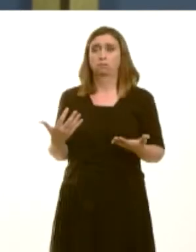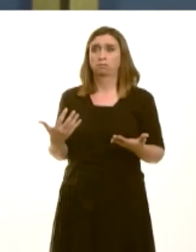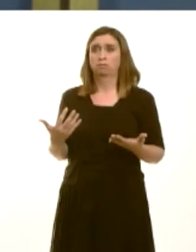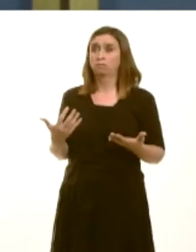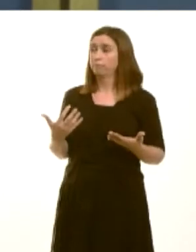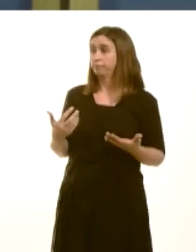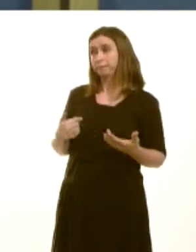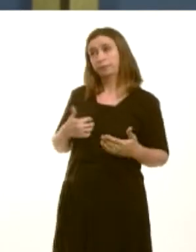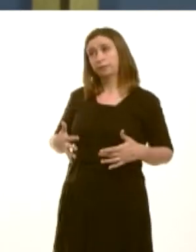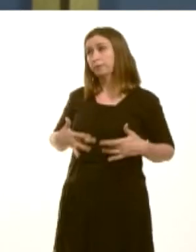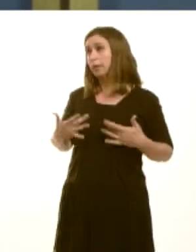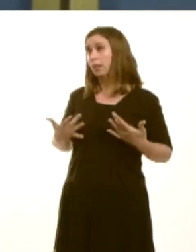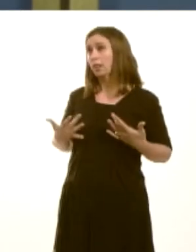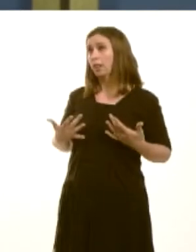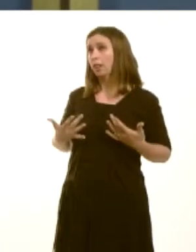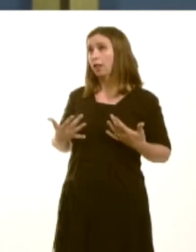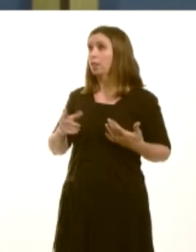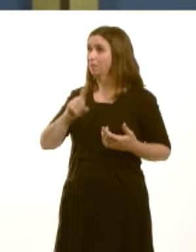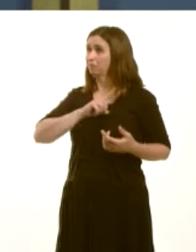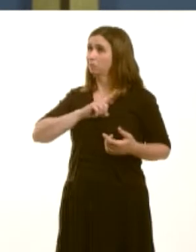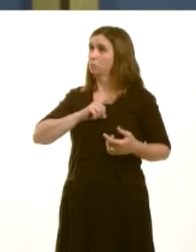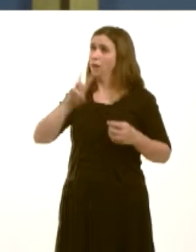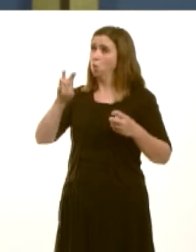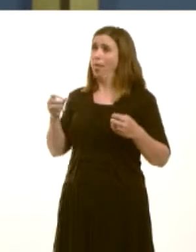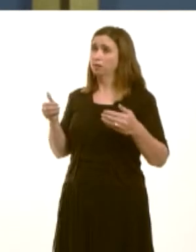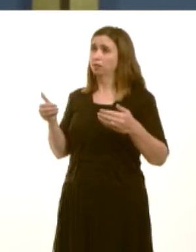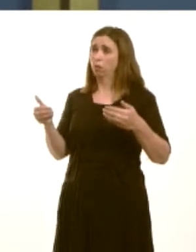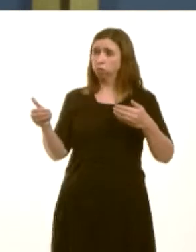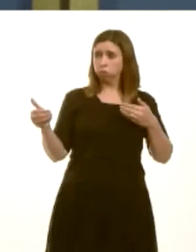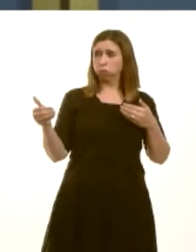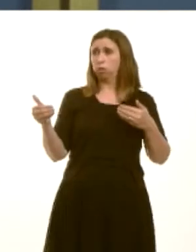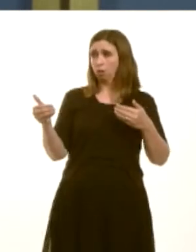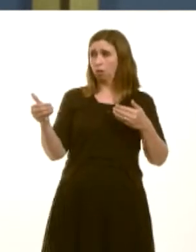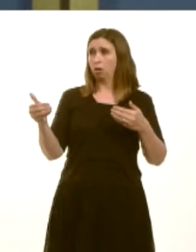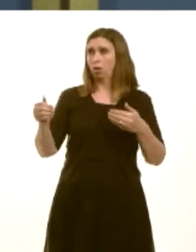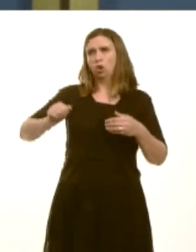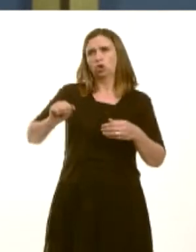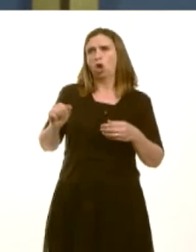Nawr, rym yn gwybod bod yr Alban yn cael setliad mwy hael ac rym yn gwybod bod Ed Miliband